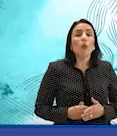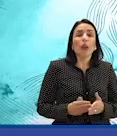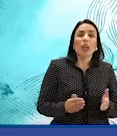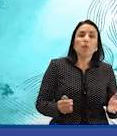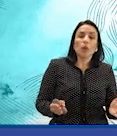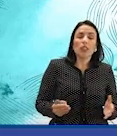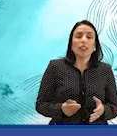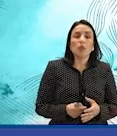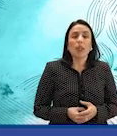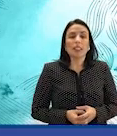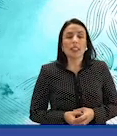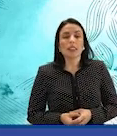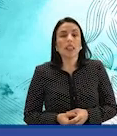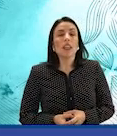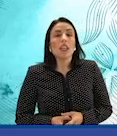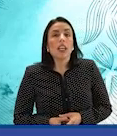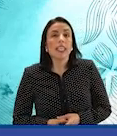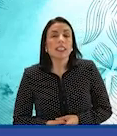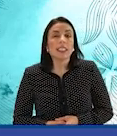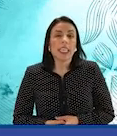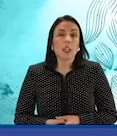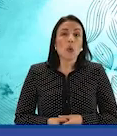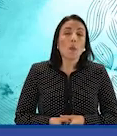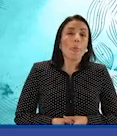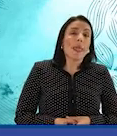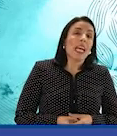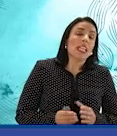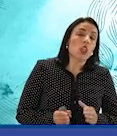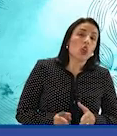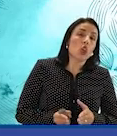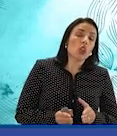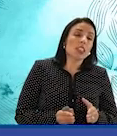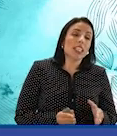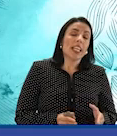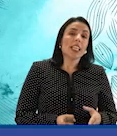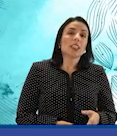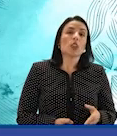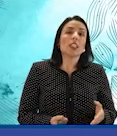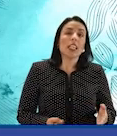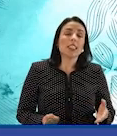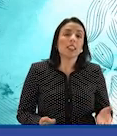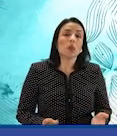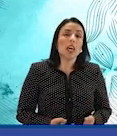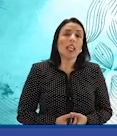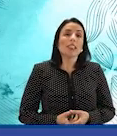por ejemplo, de Semana Santa, no consideran que son días naturales